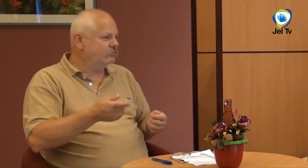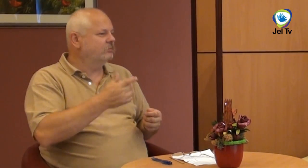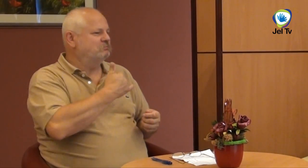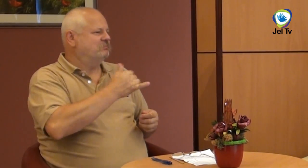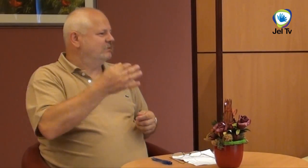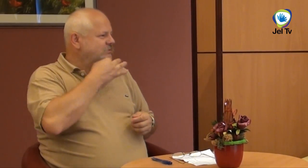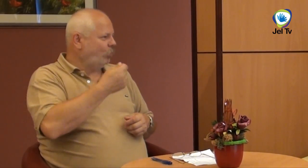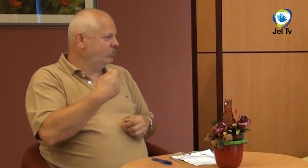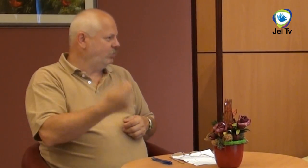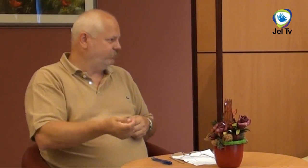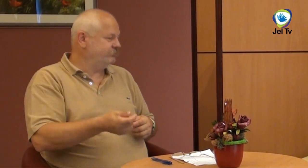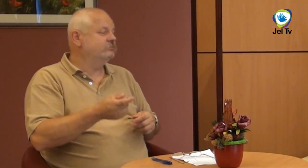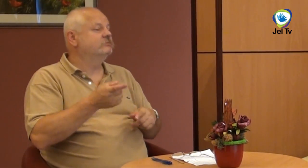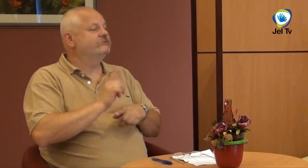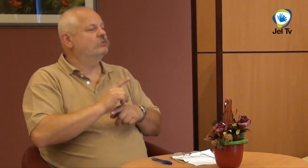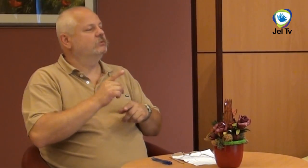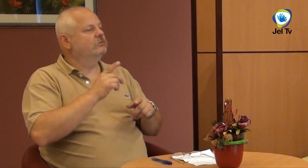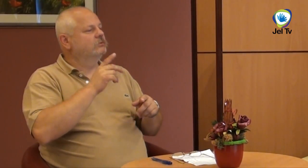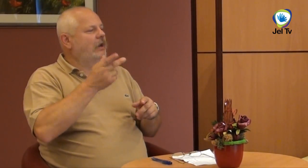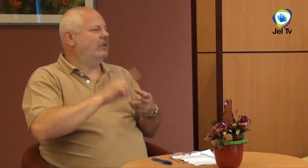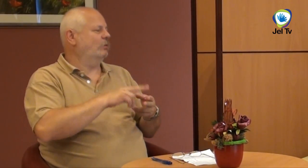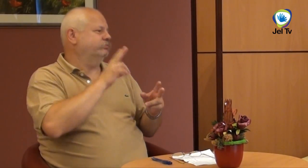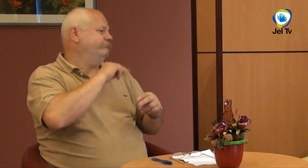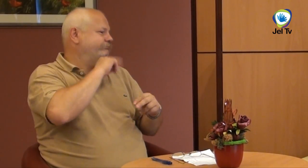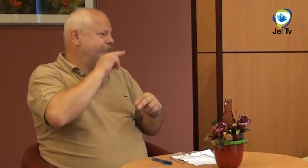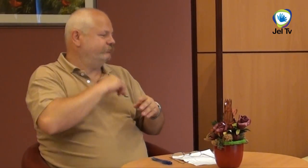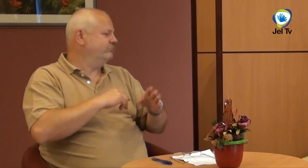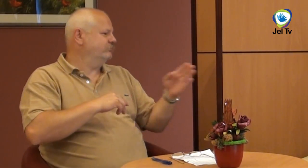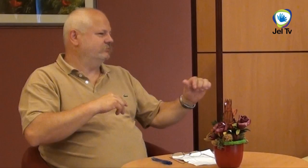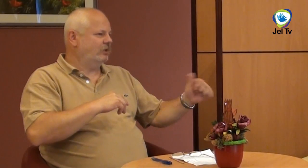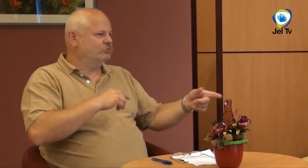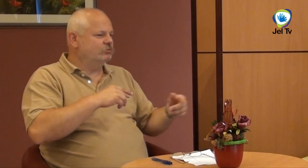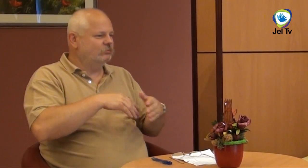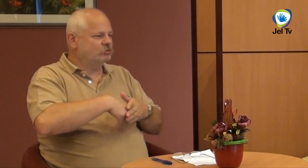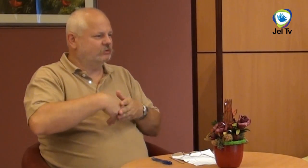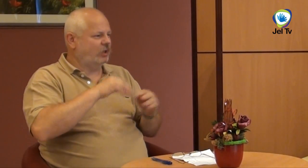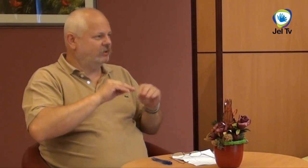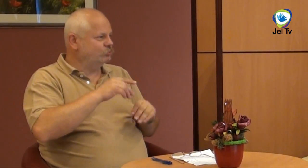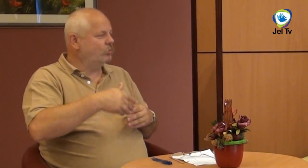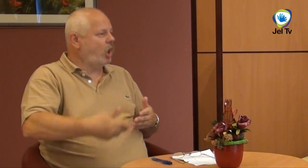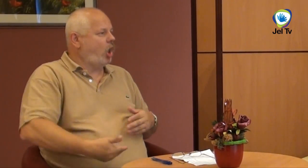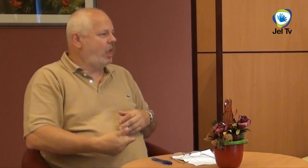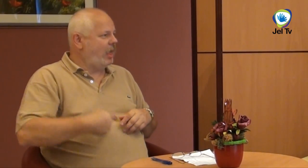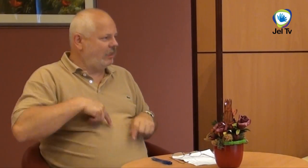Mindenki szóhoz jutott. Legtöbben beszélt. a balról jobbra első ülő, a MEOSZ alelnöke.